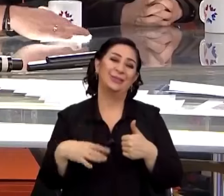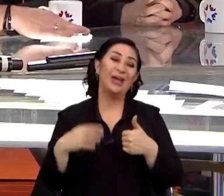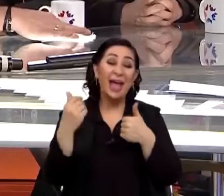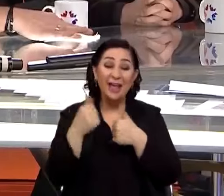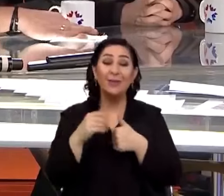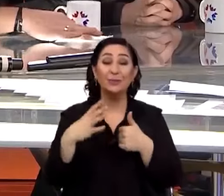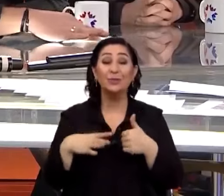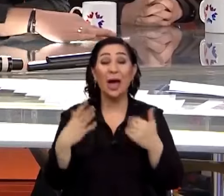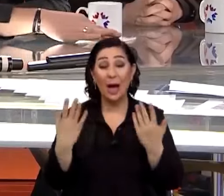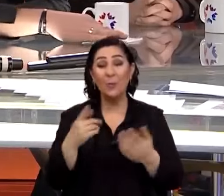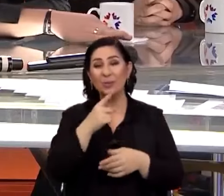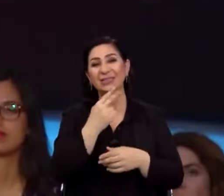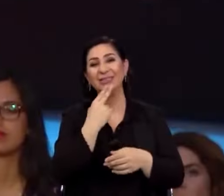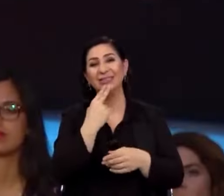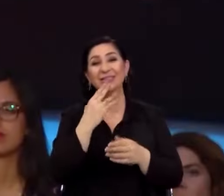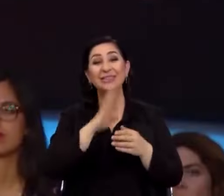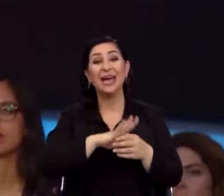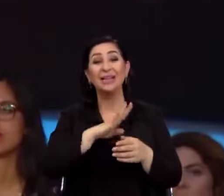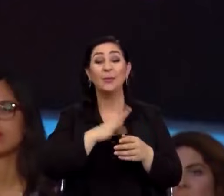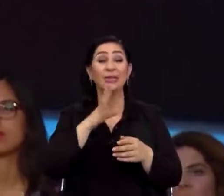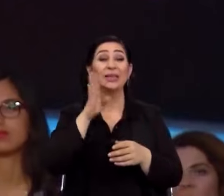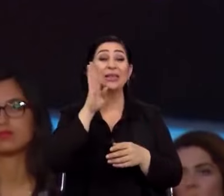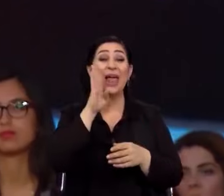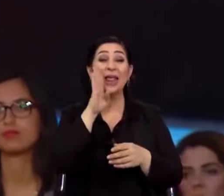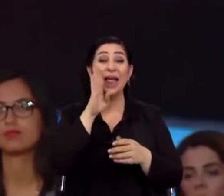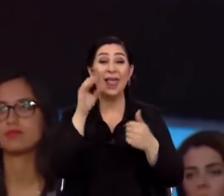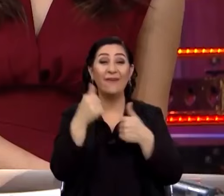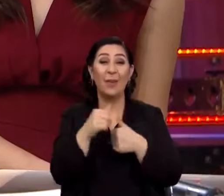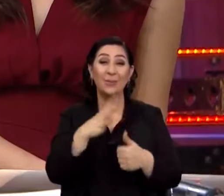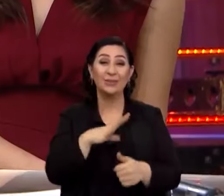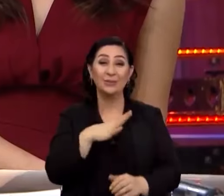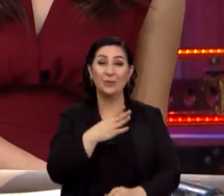istiyor ama bu Kızcağızın derdi şu Bu kız Tarkan'la evlenmek istiyor